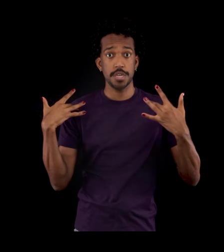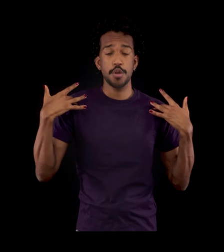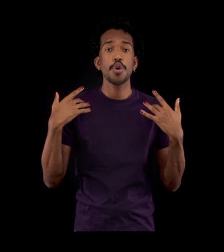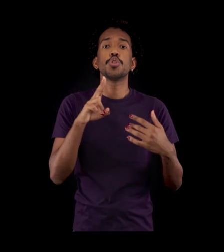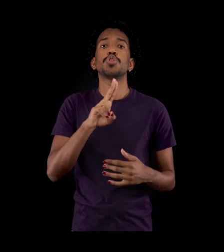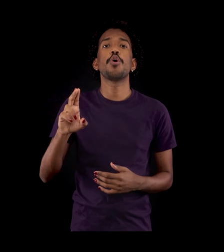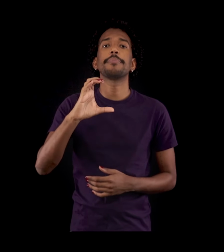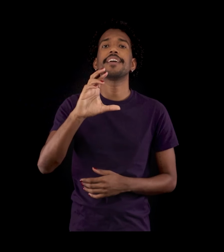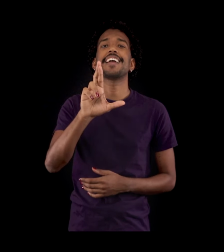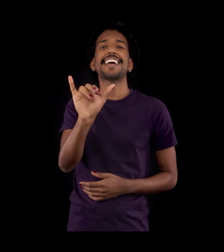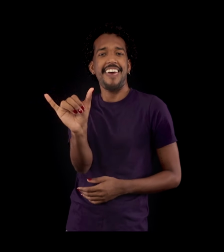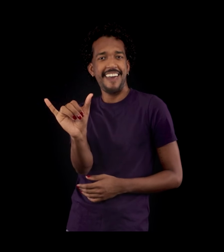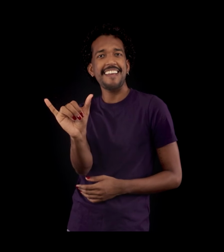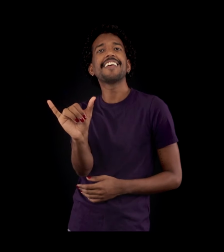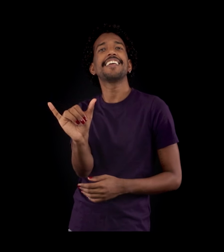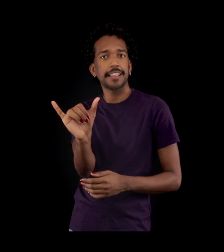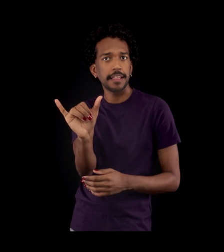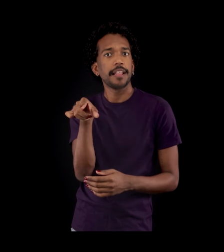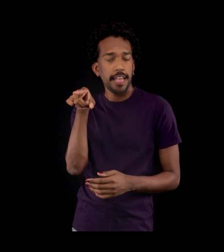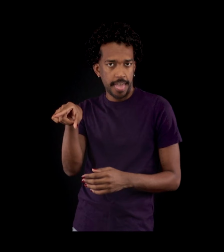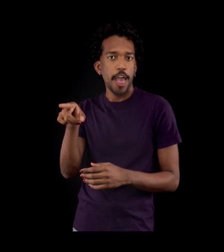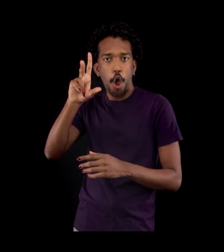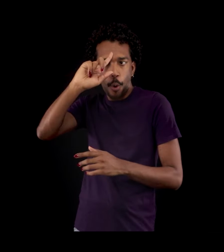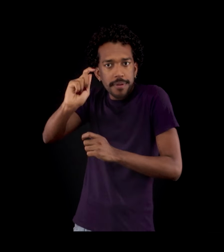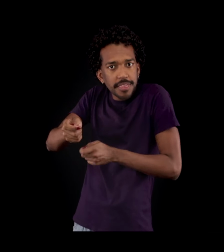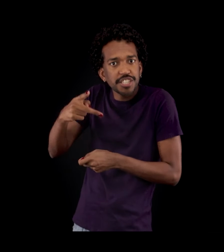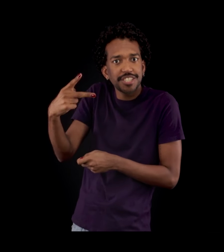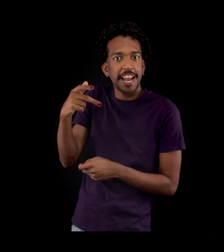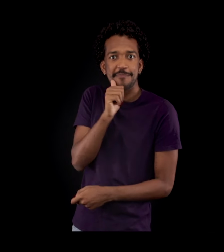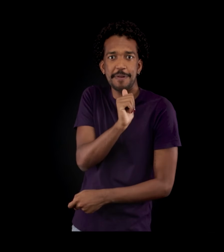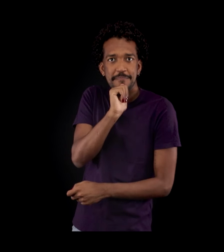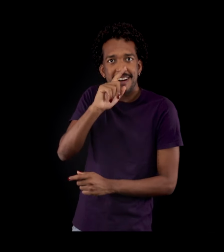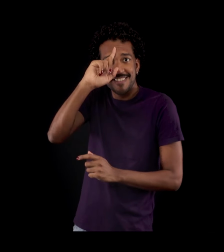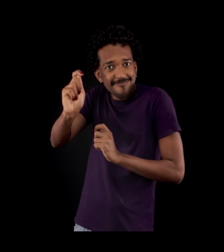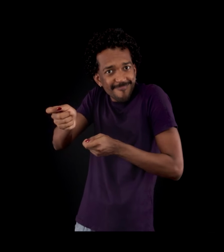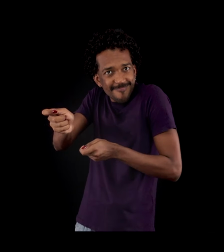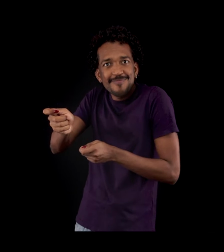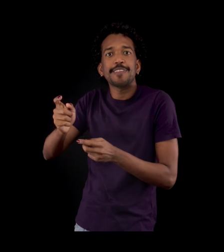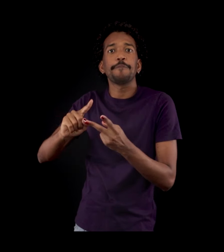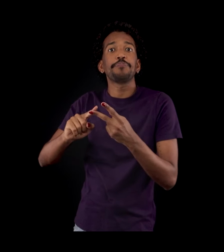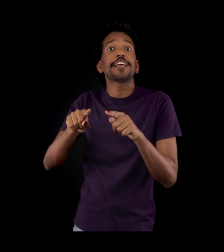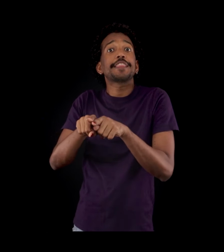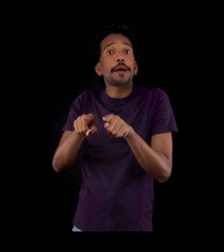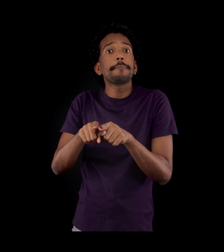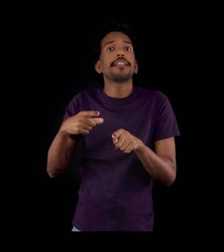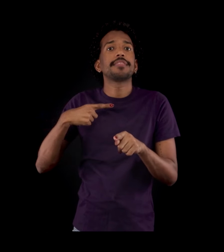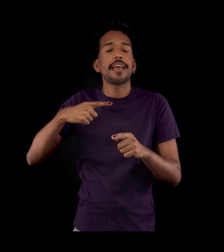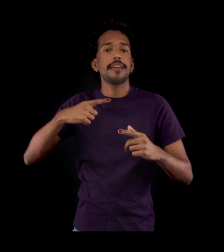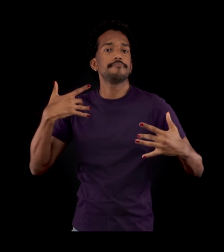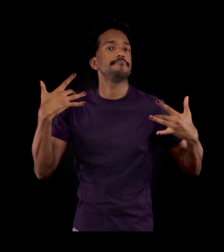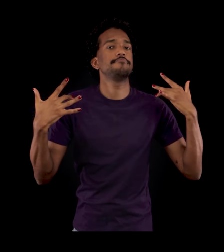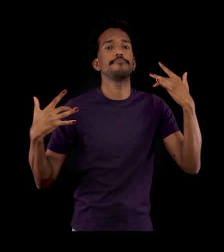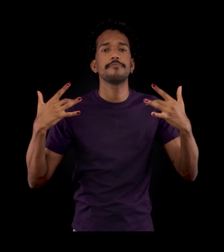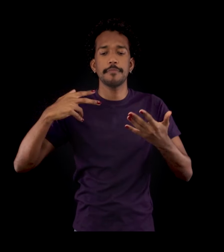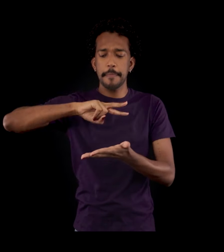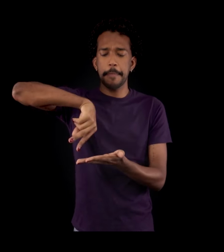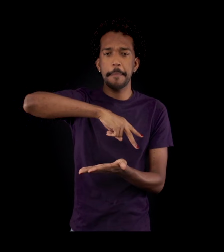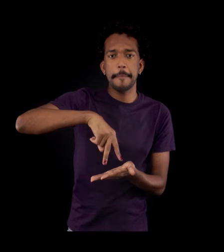“Cry” – que ele tinha feito em homenagem à mãe dele – e essa coreografia com gestos do cotidiano,